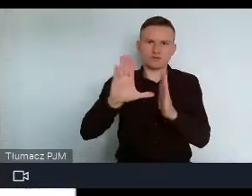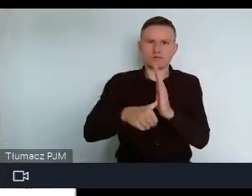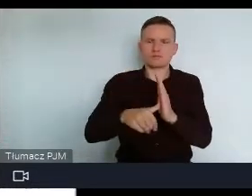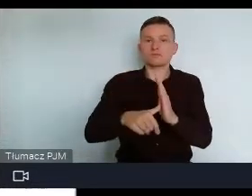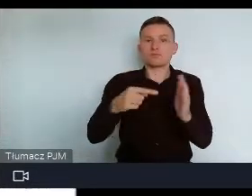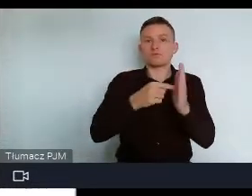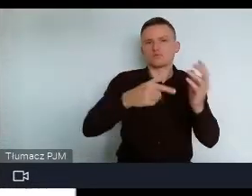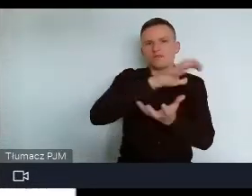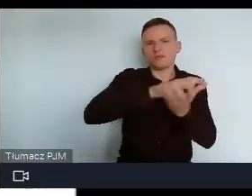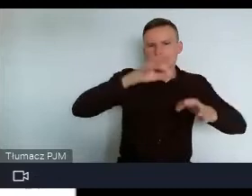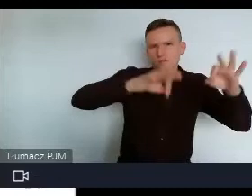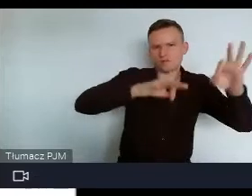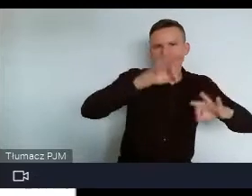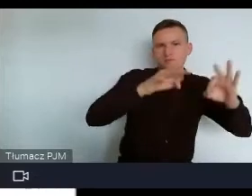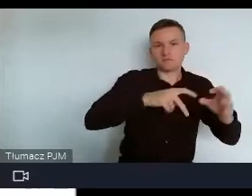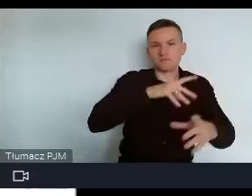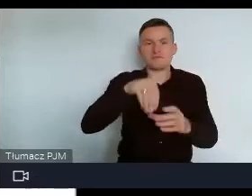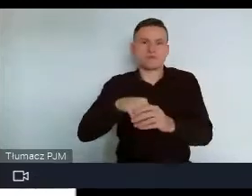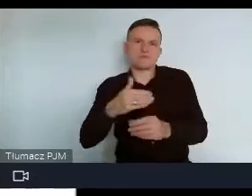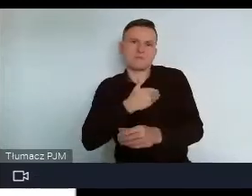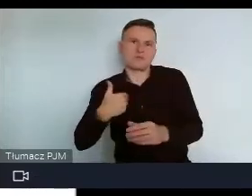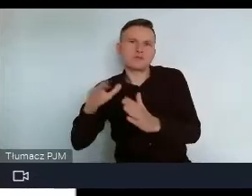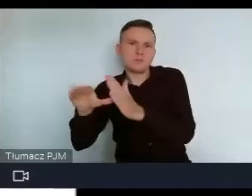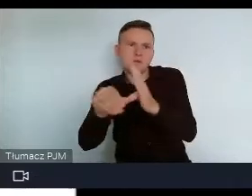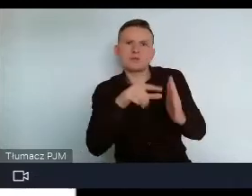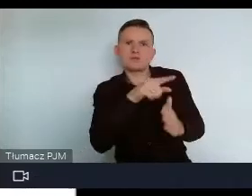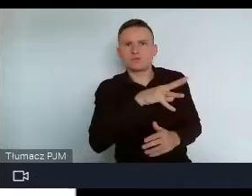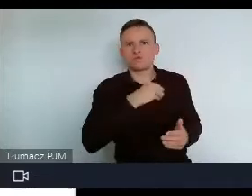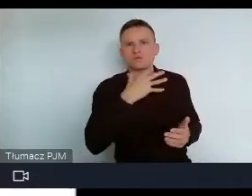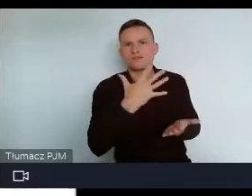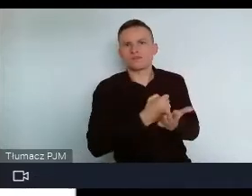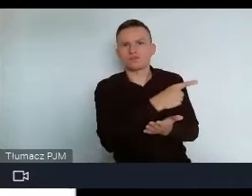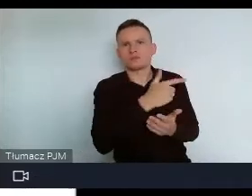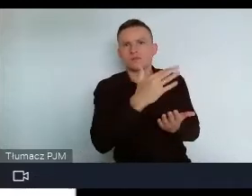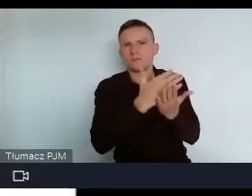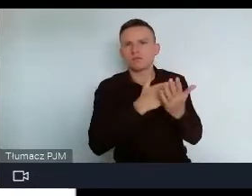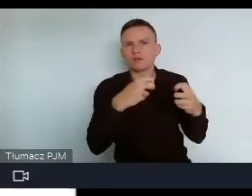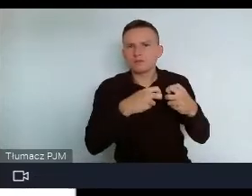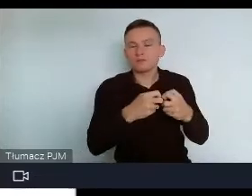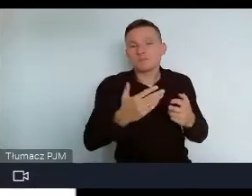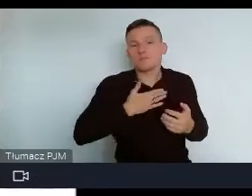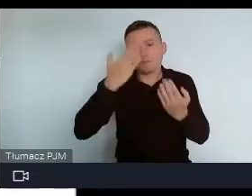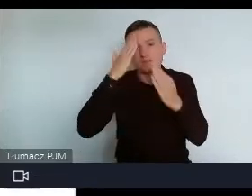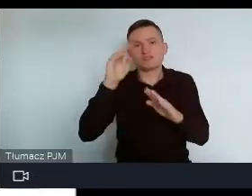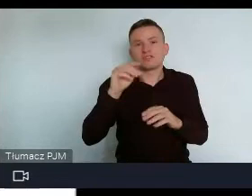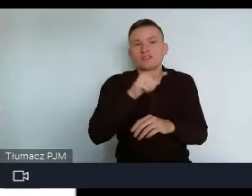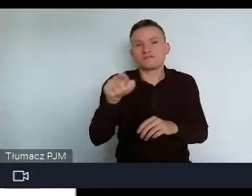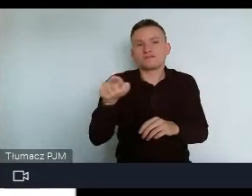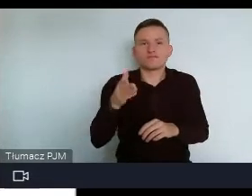i mamy nadzieję, że wkrótce się o tym dowiecie. Na koniec chciałbym oczywiście podziękować